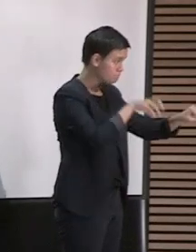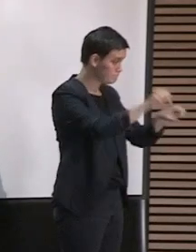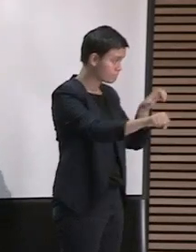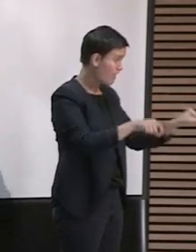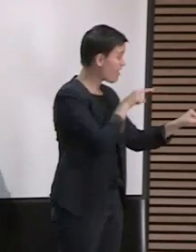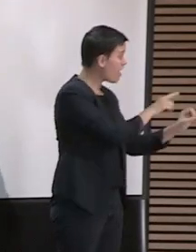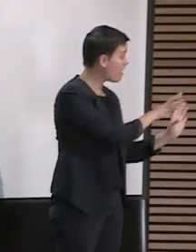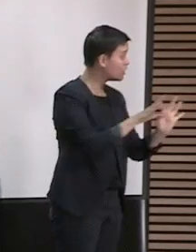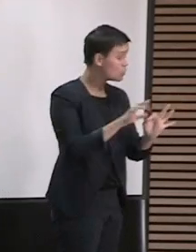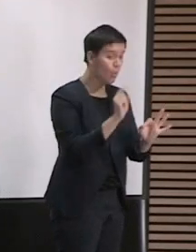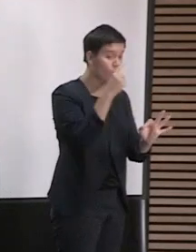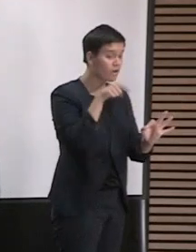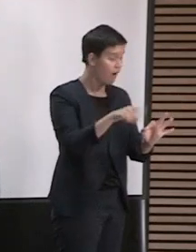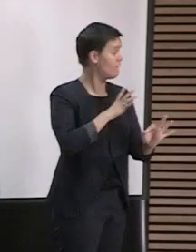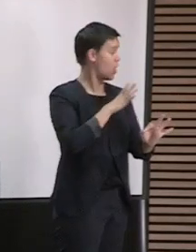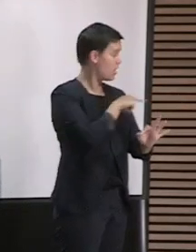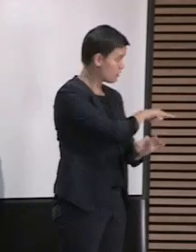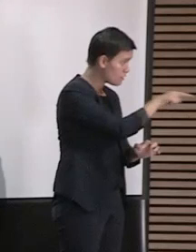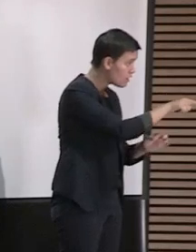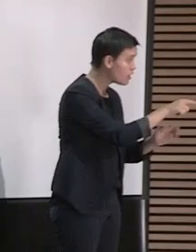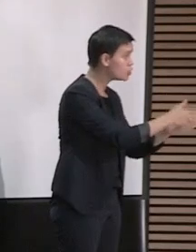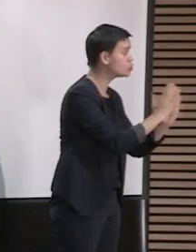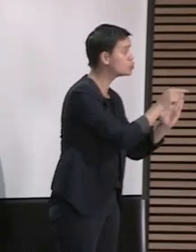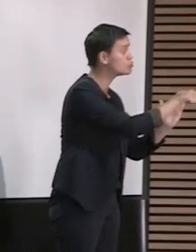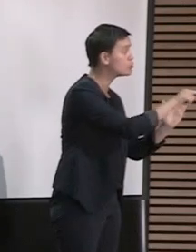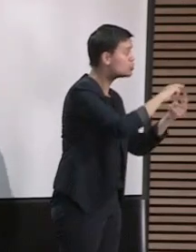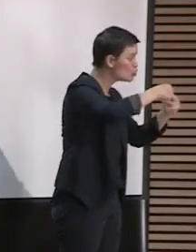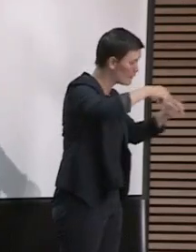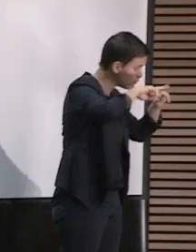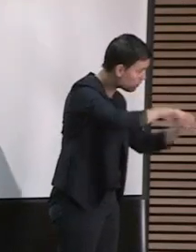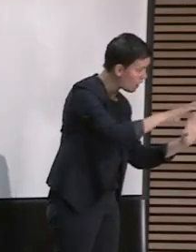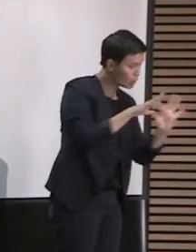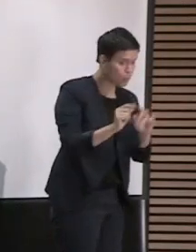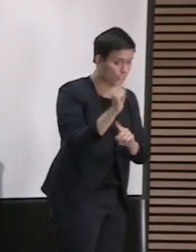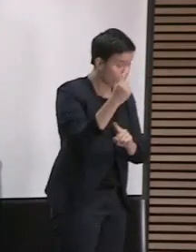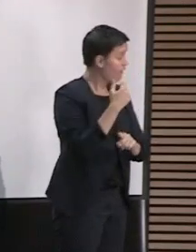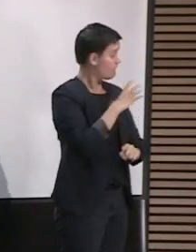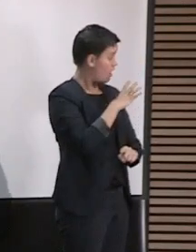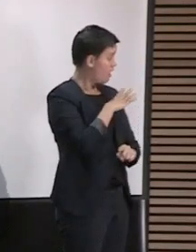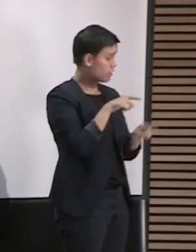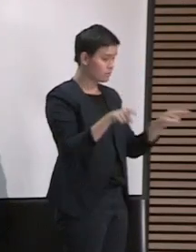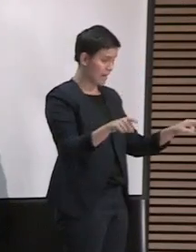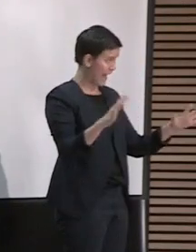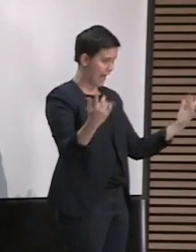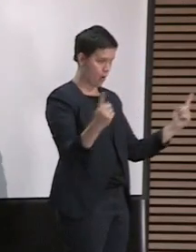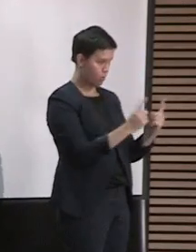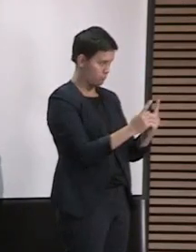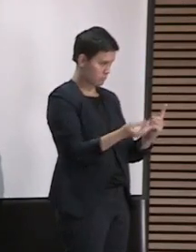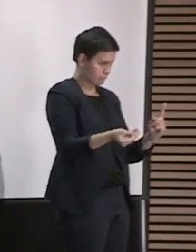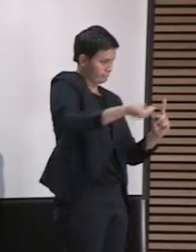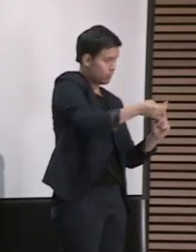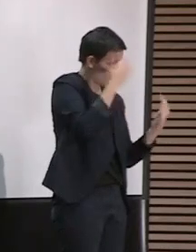te kore kua tupu tetahi mea